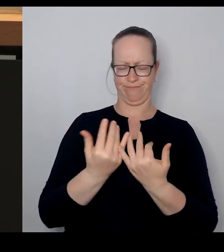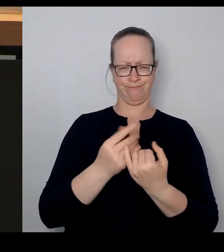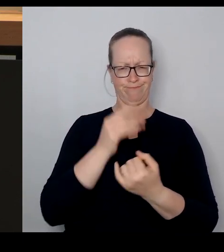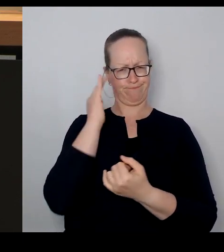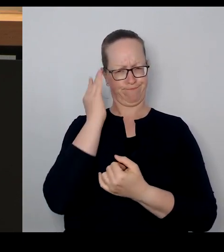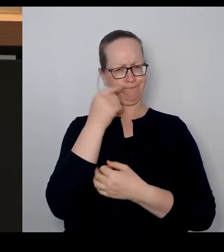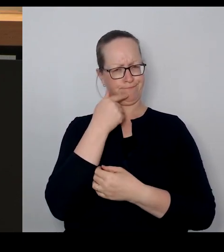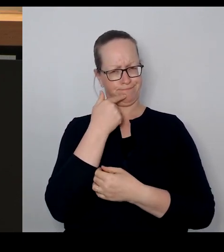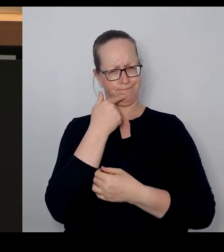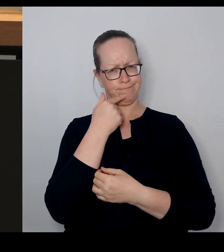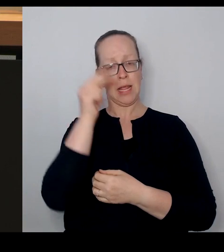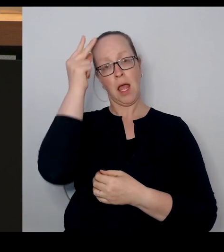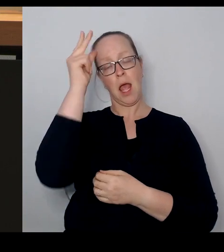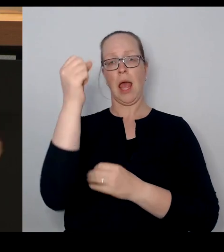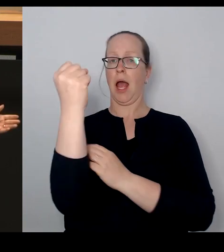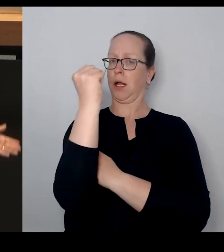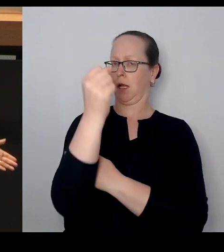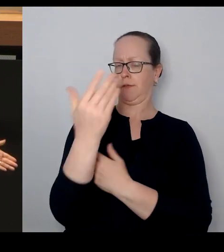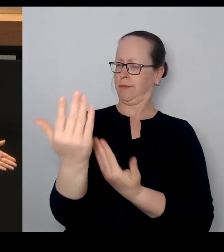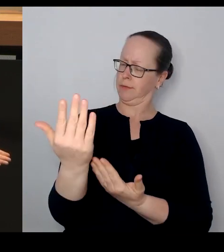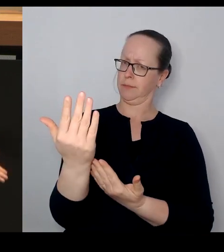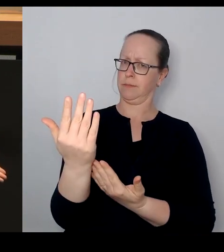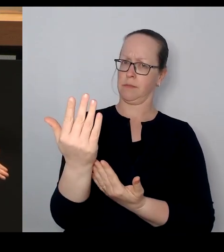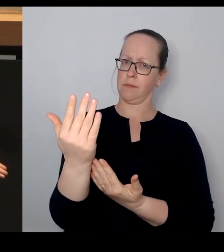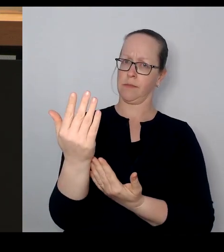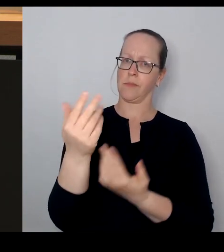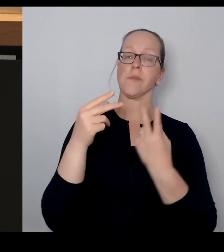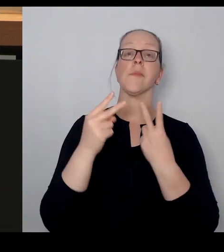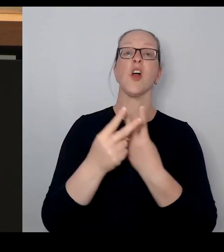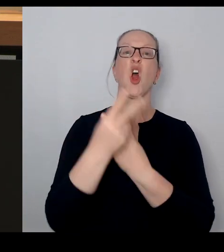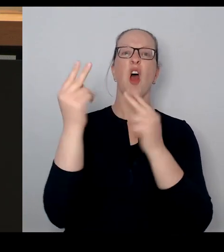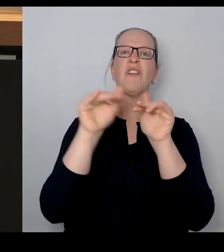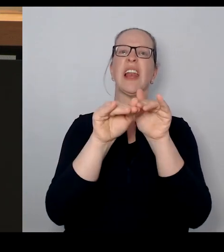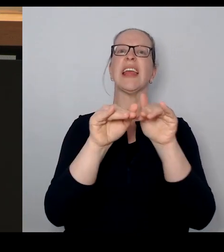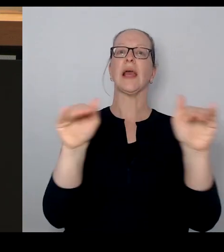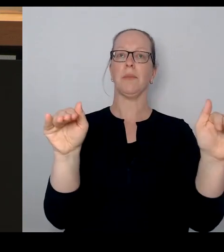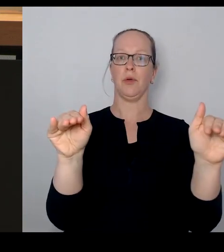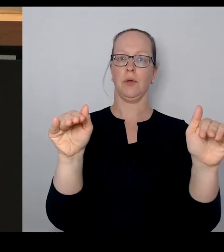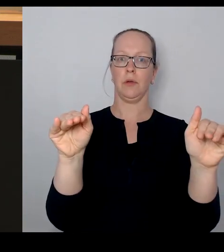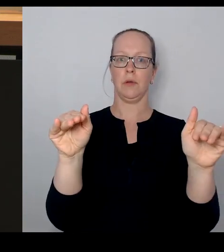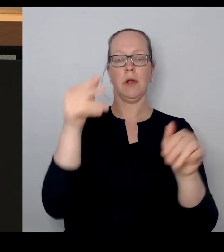öffentlicher Bühne vor Herrn Graf vor vielen 1000 anderen haben Sie die Petition der Initiative Wir